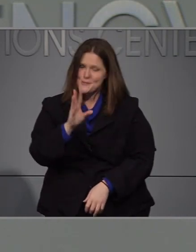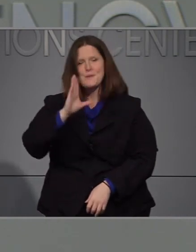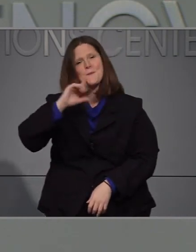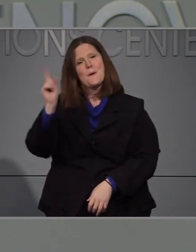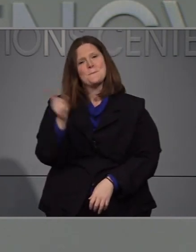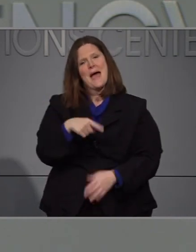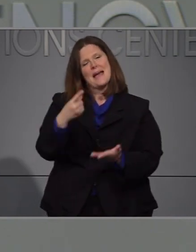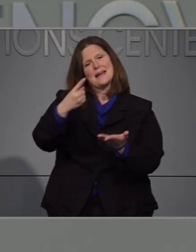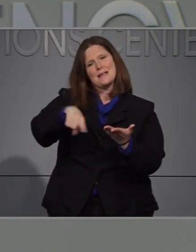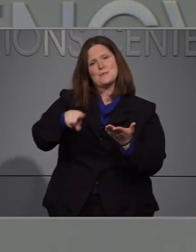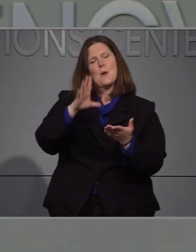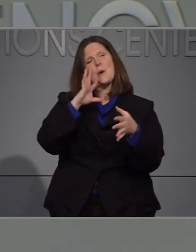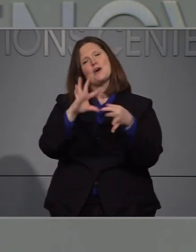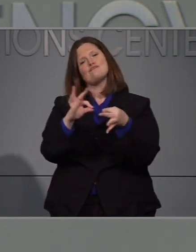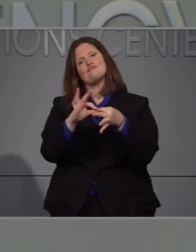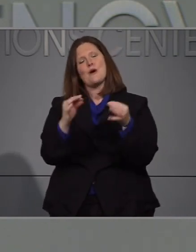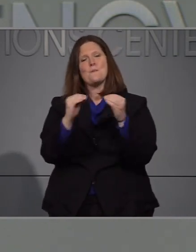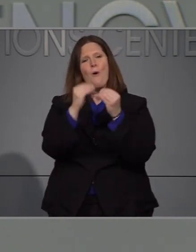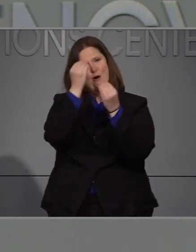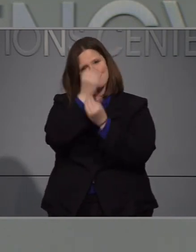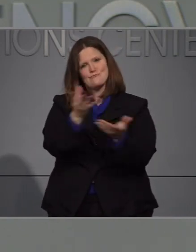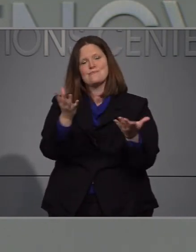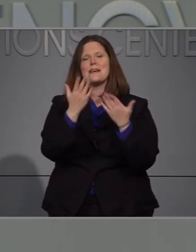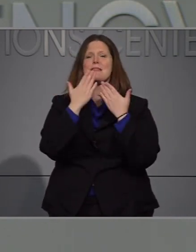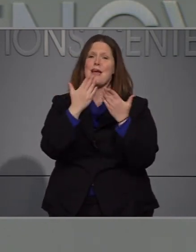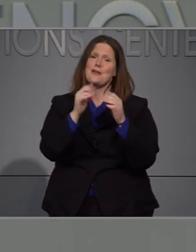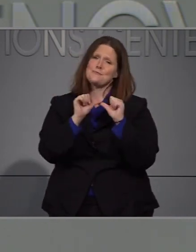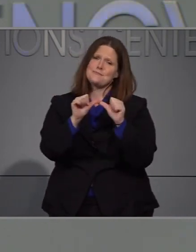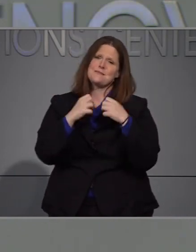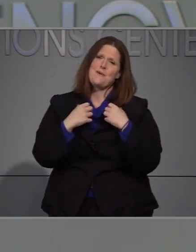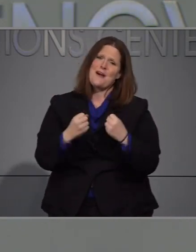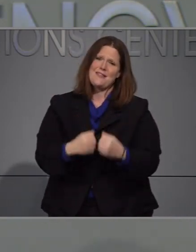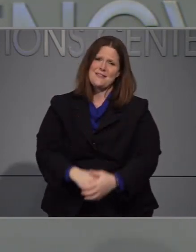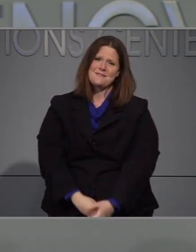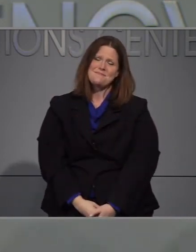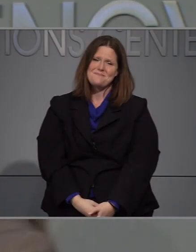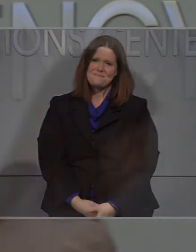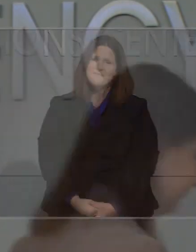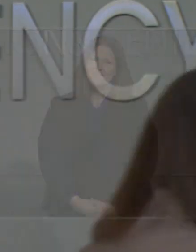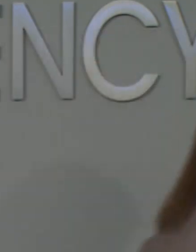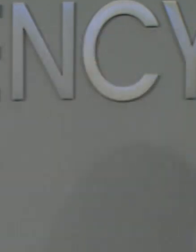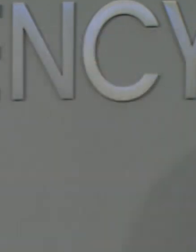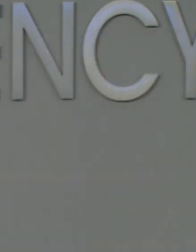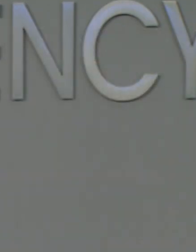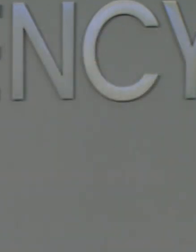siguen honren se entre sí y siguen las tres doble uscis. La próxima semana hablaremos y nuevamente grácies.